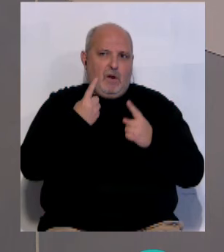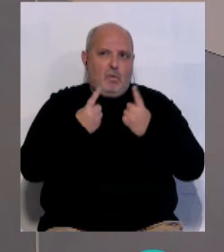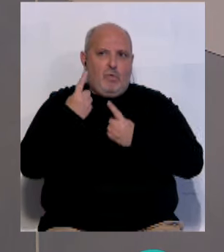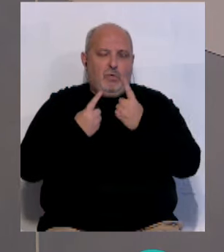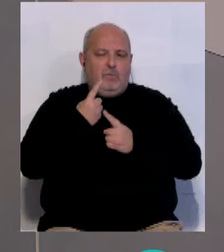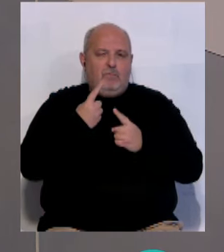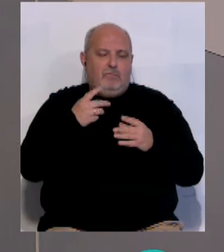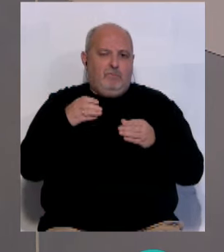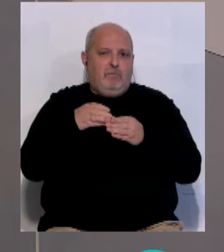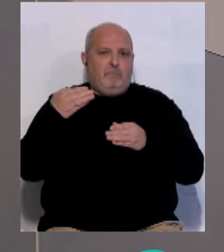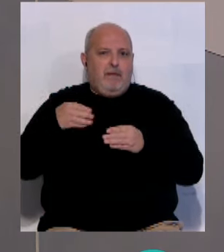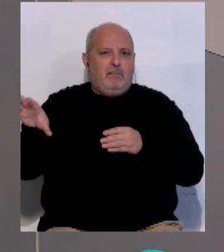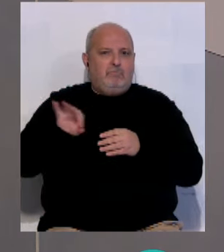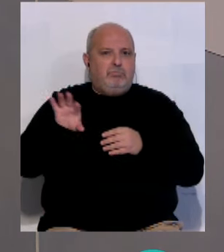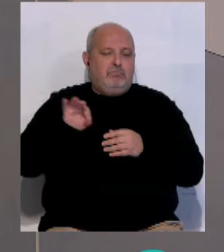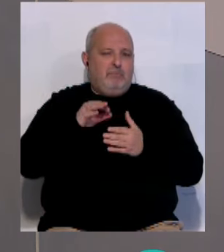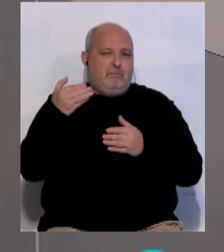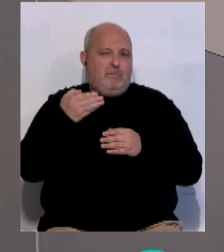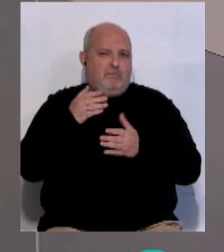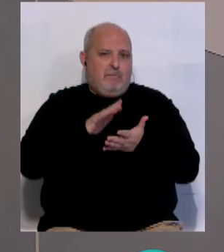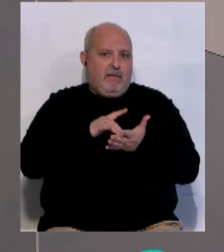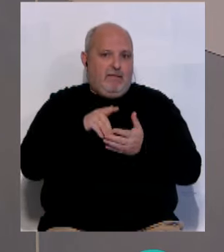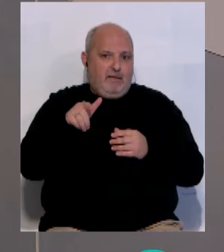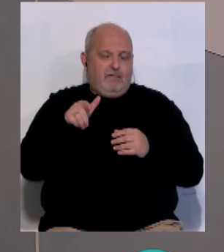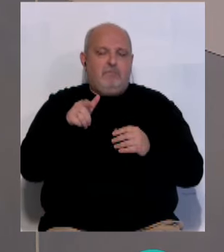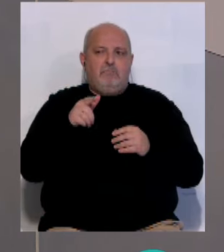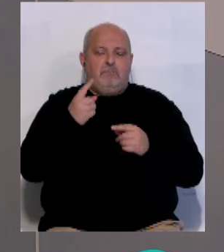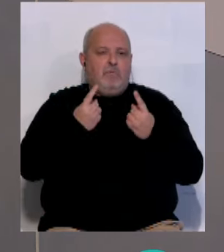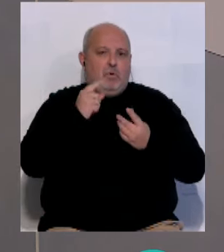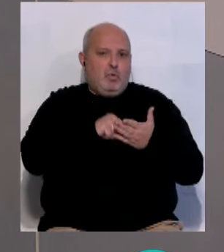de la cantera a los cuales se le dio la oportunidad porque no hubo fichajes ha mantenido